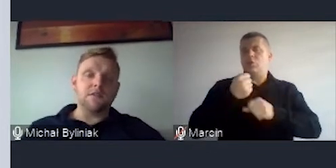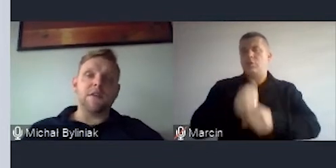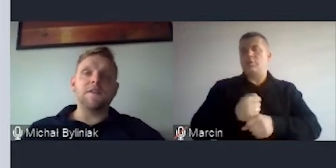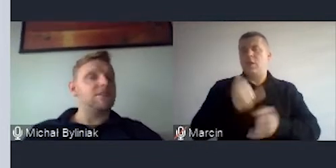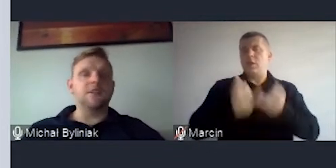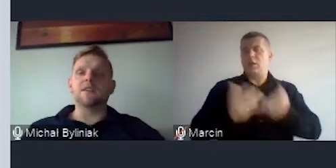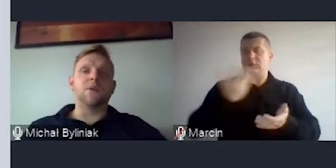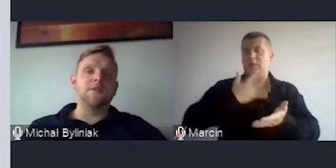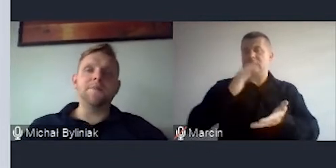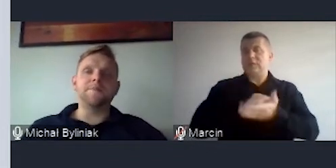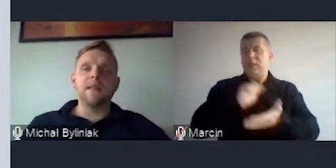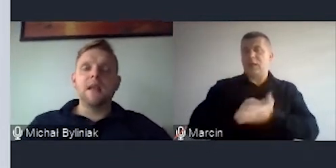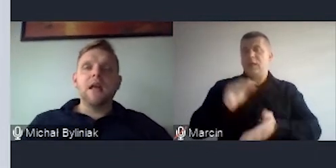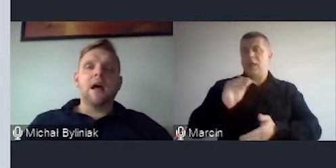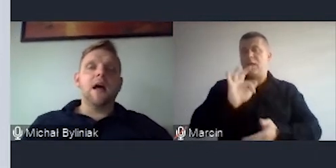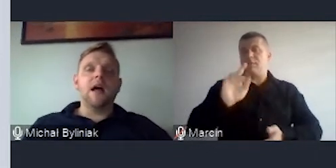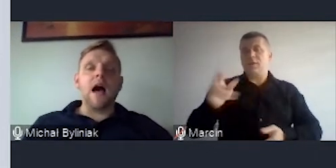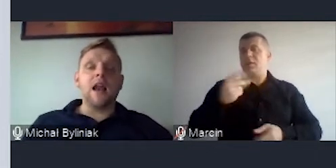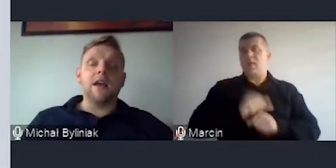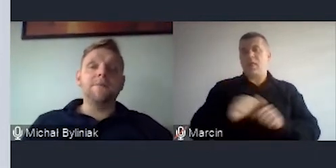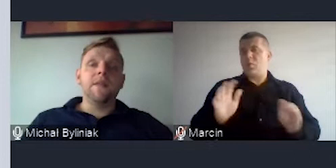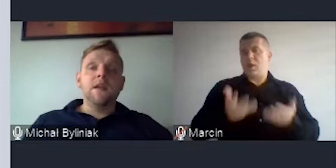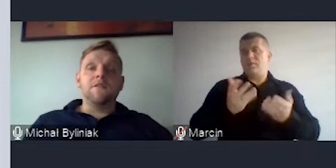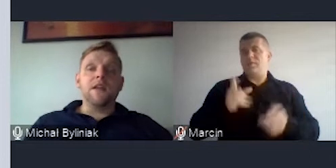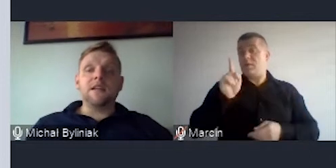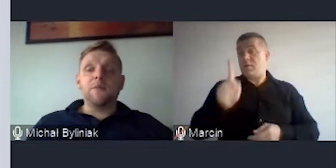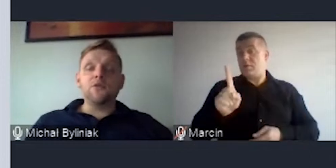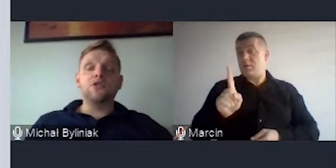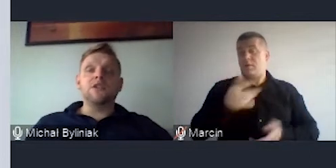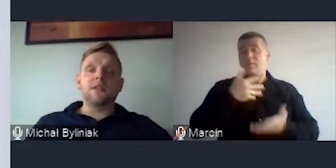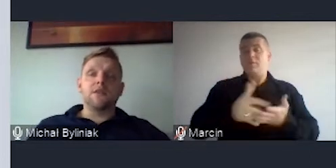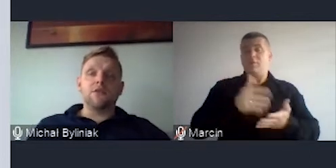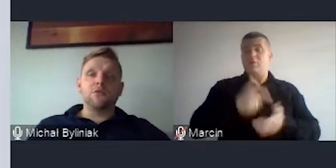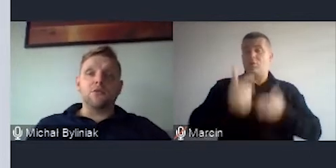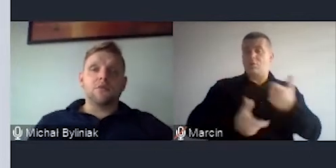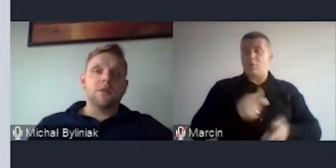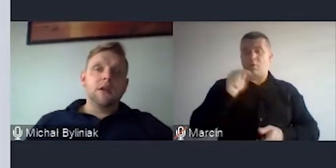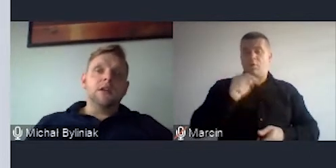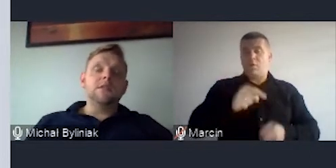co w FRR nie jest łatwe, ale wydatek ponosicie z tego rachunku.